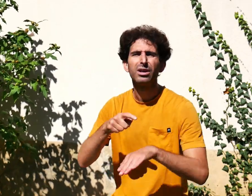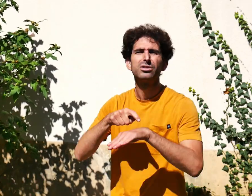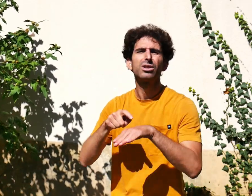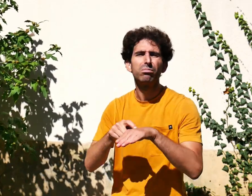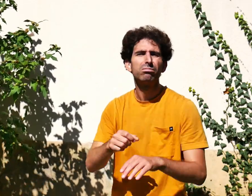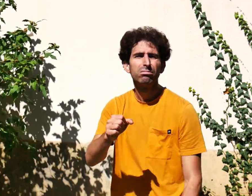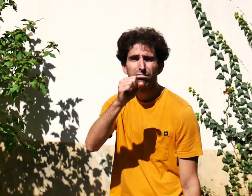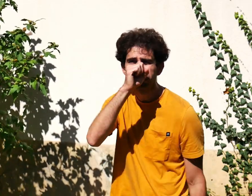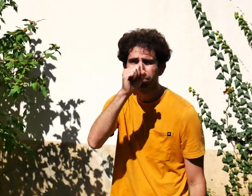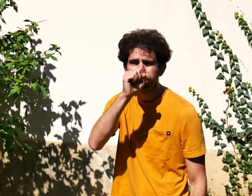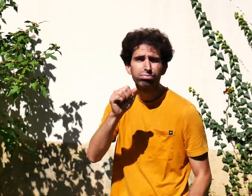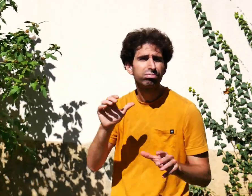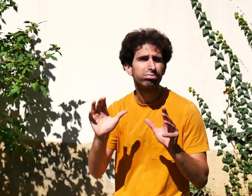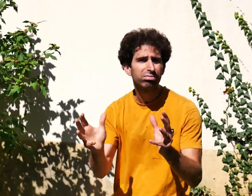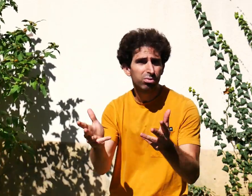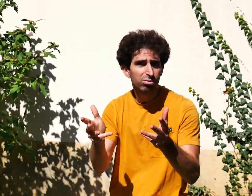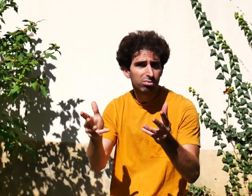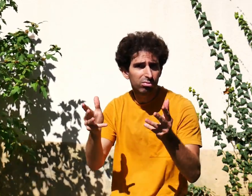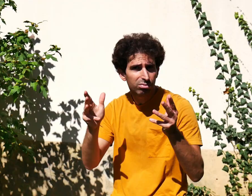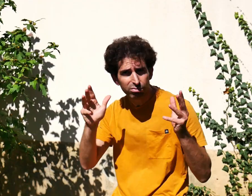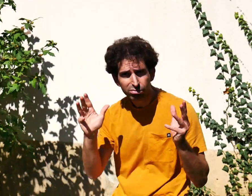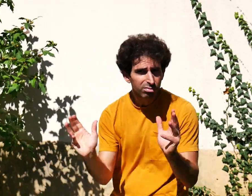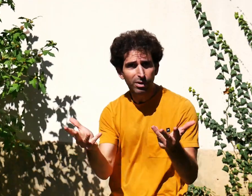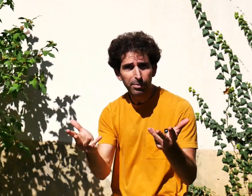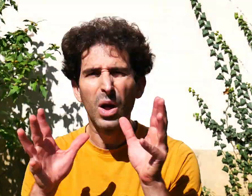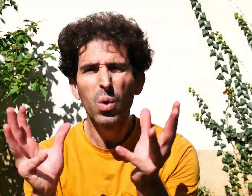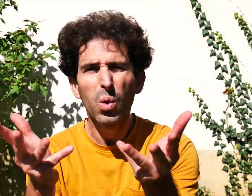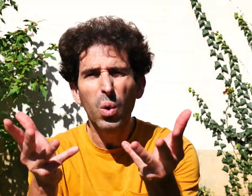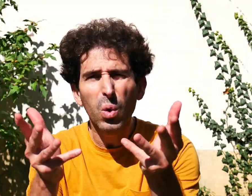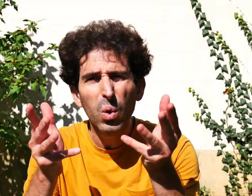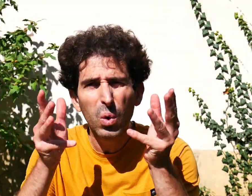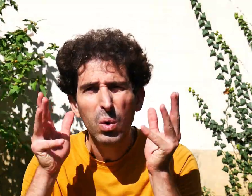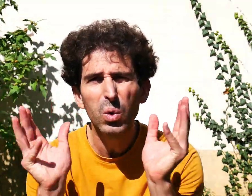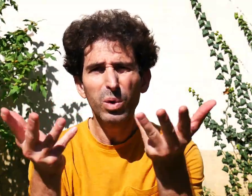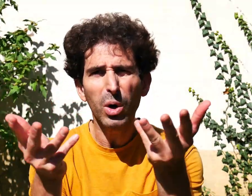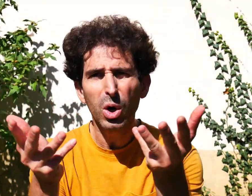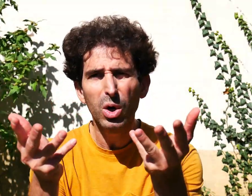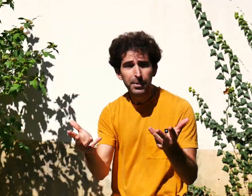Comment copulent les gendarmes rouges ?